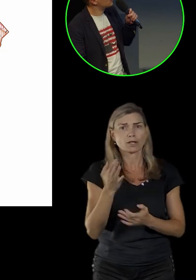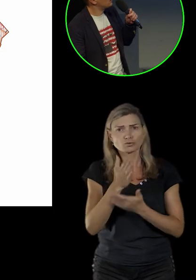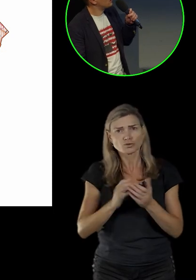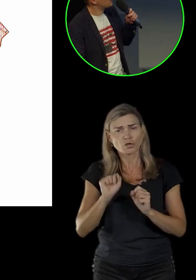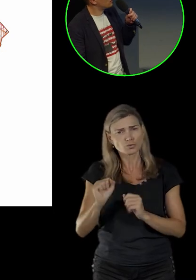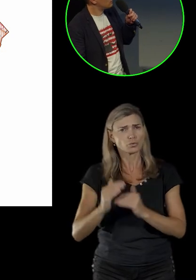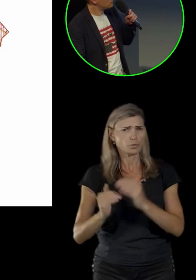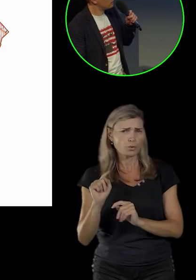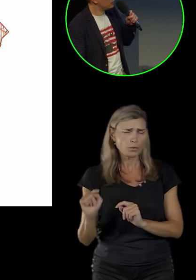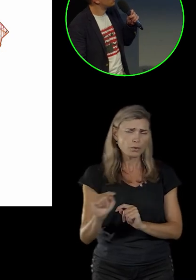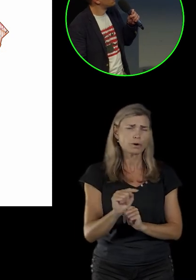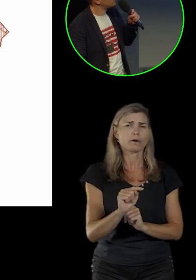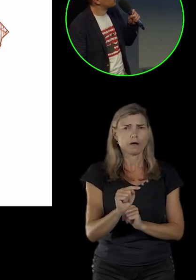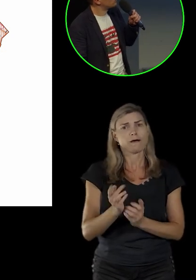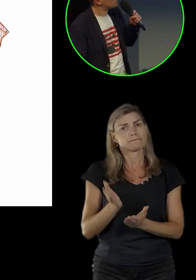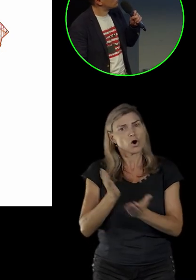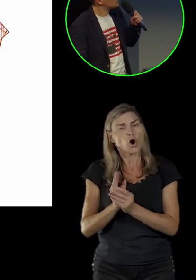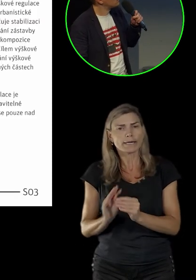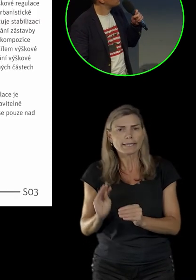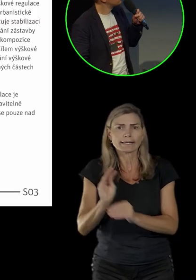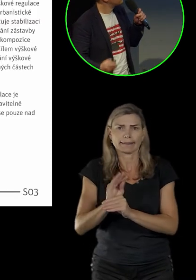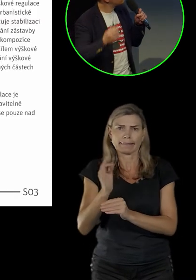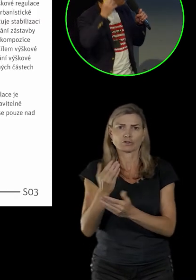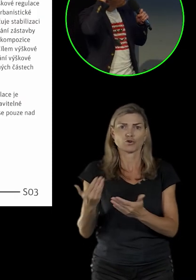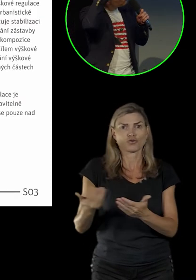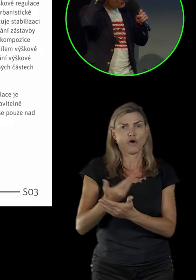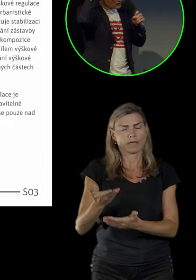které je vhodné doplňovat novou kompozicí.